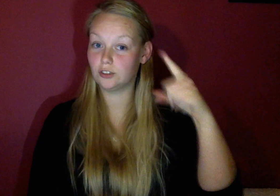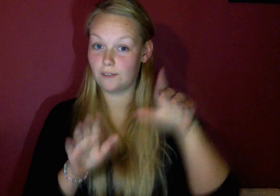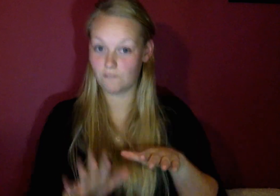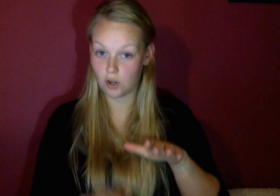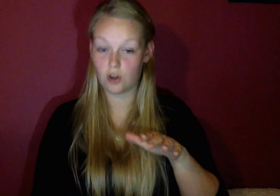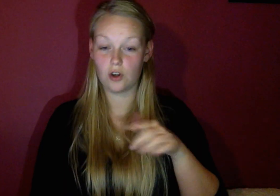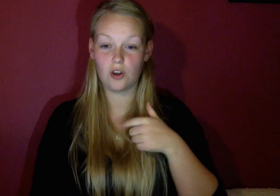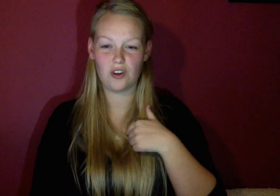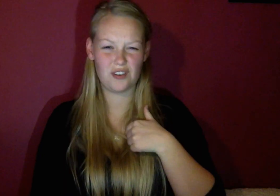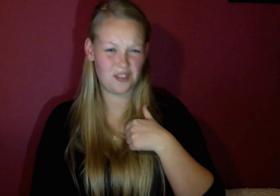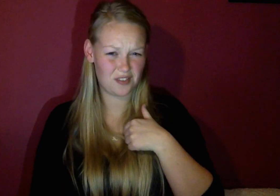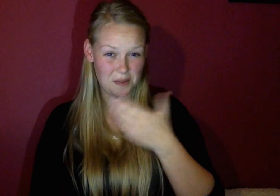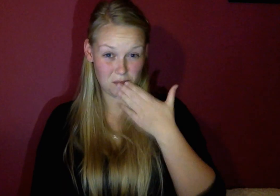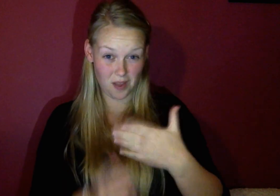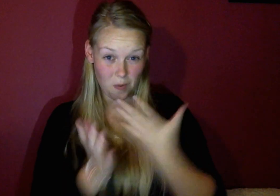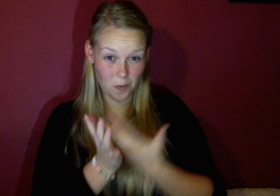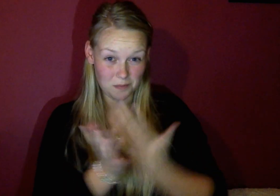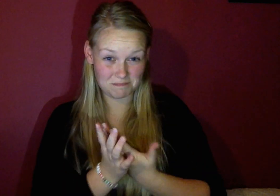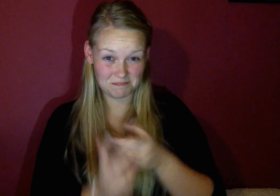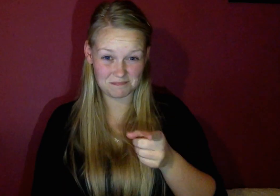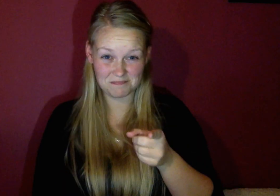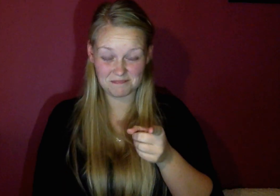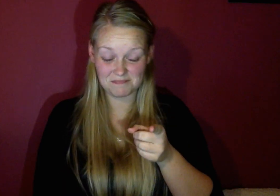har lite hörsel kvar" Jag undrar om det är ett bra argument?